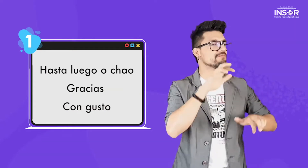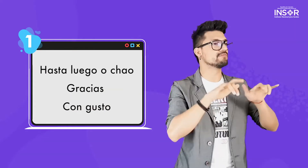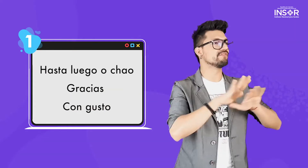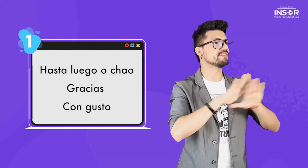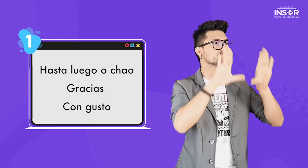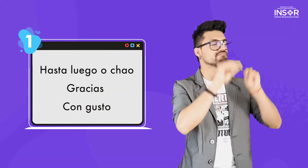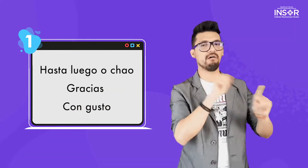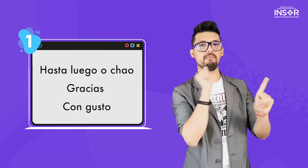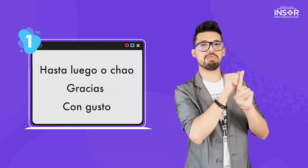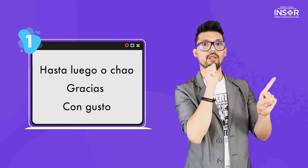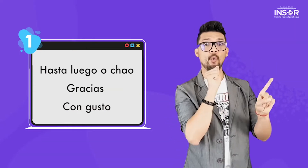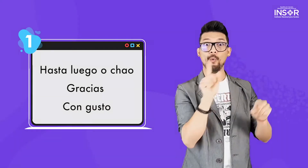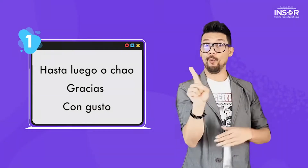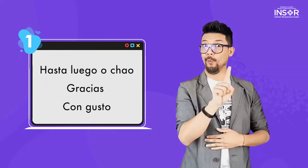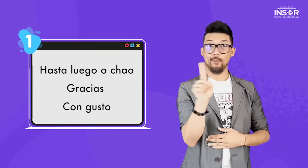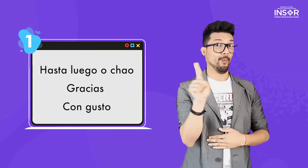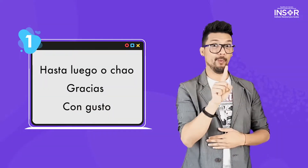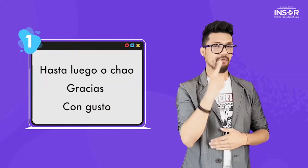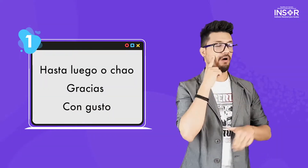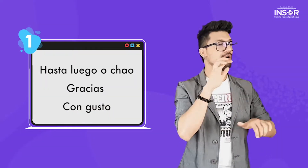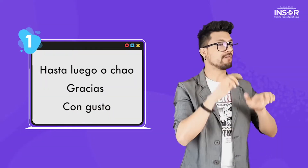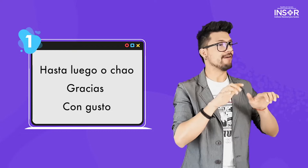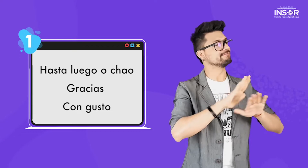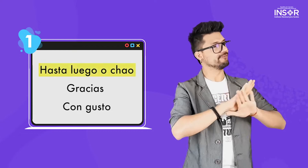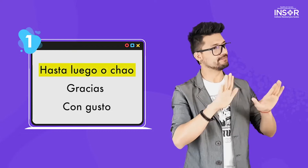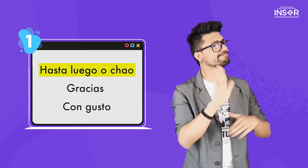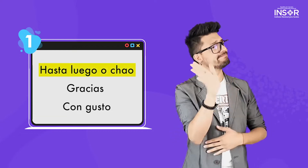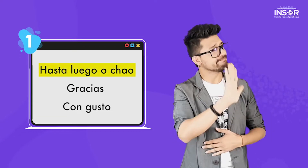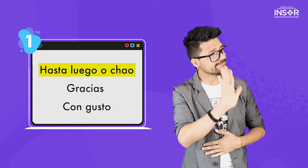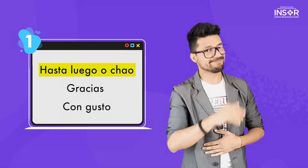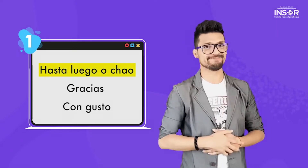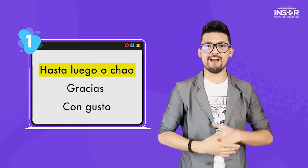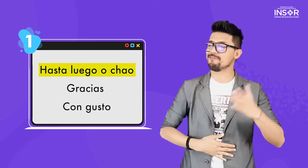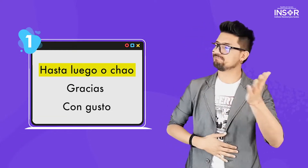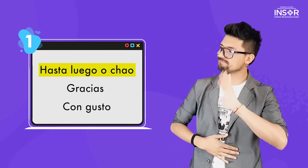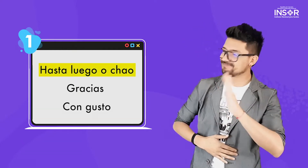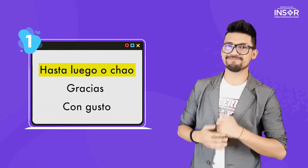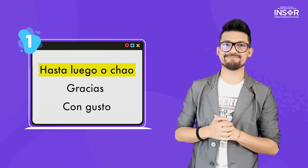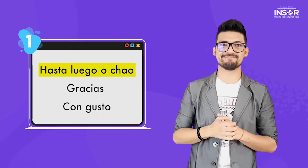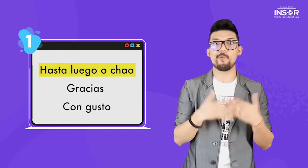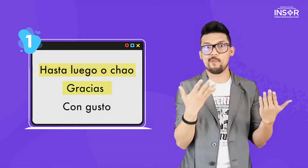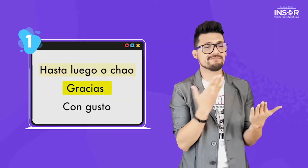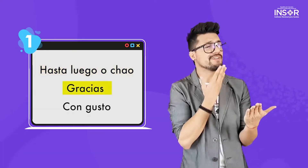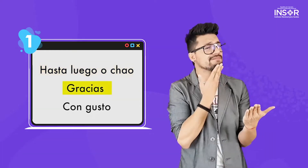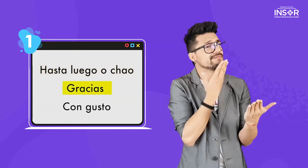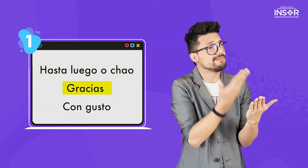antes de terminar una conversación, no olviden despedirse con un sencillo ¡Adiós! o Hasta luego.